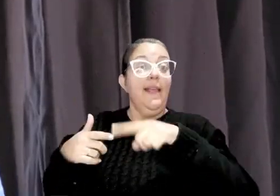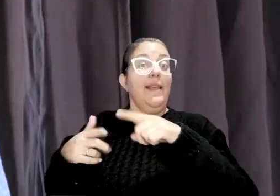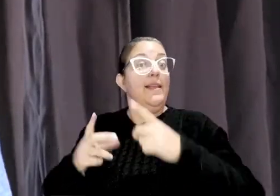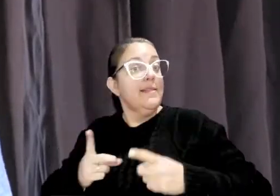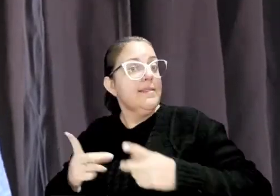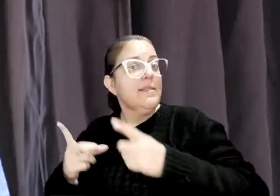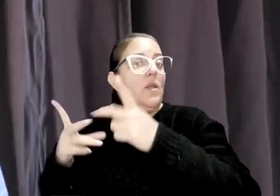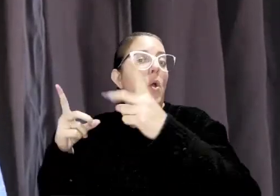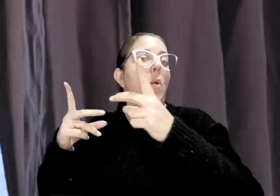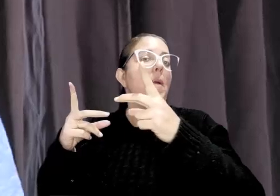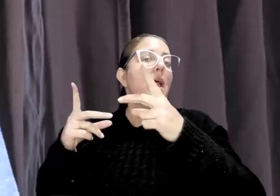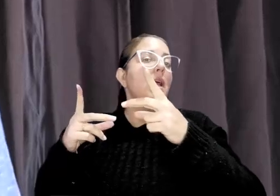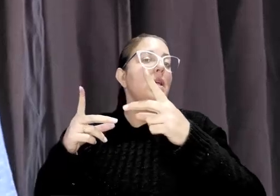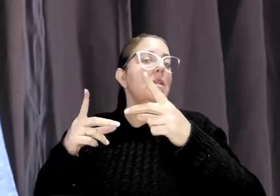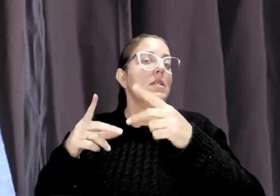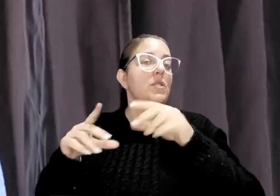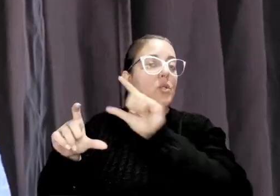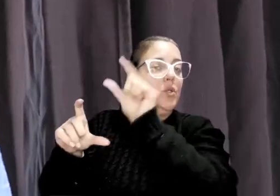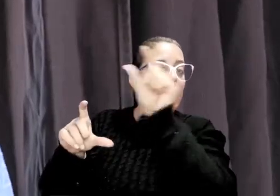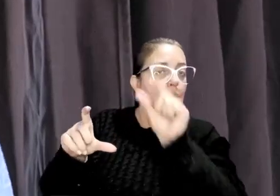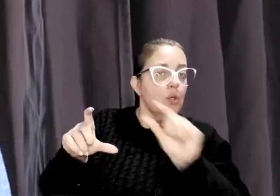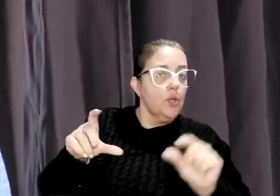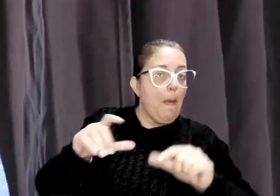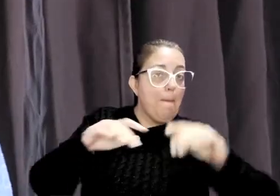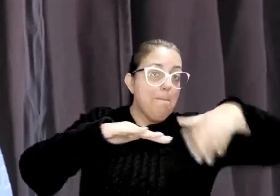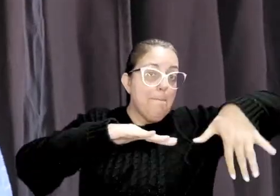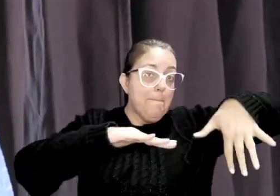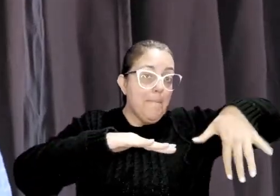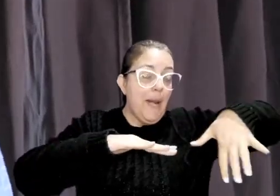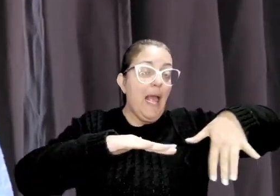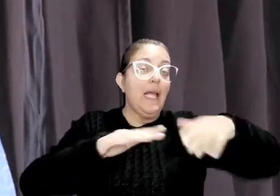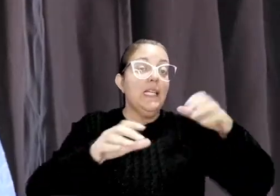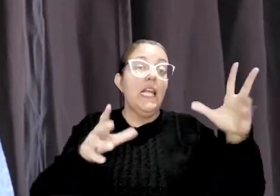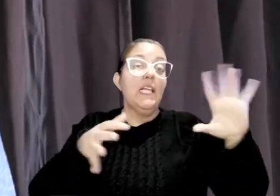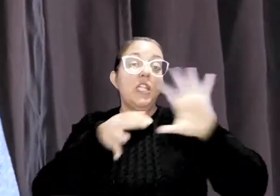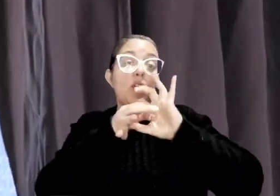de produção de petrólio e gás eles também geram uma série de conflitos em termos de apropriação